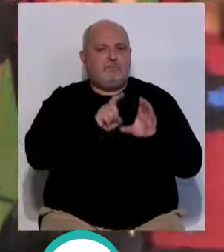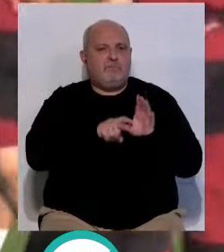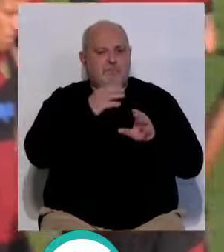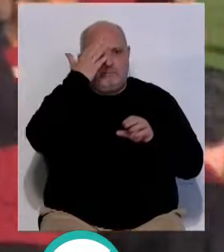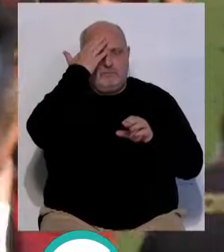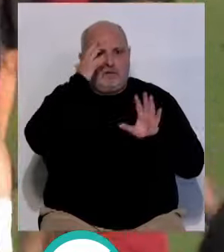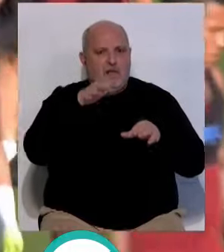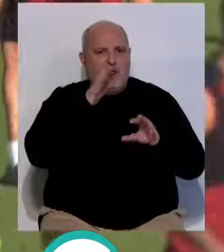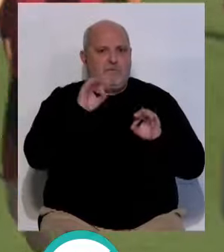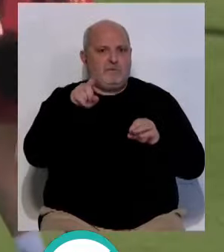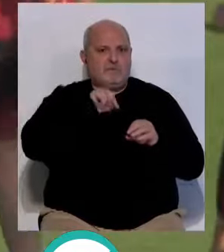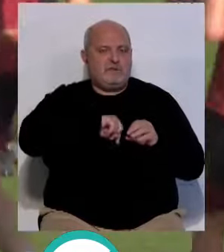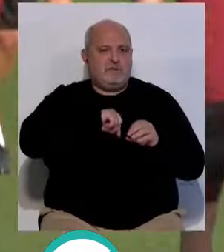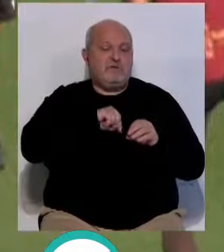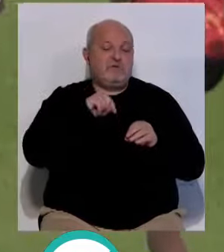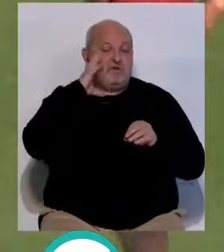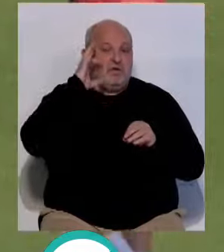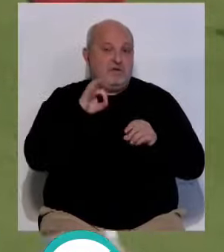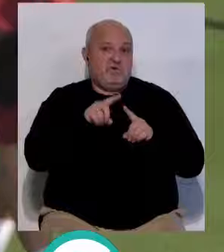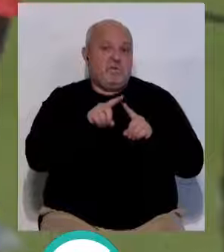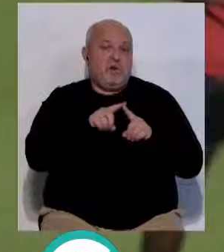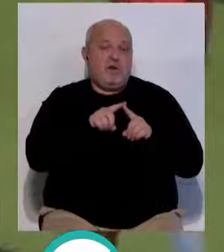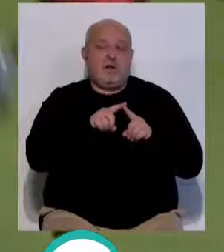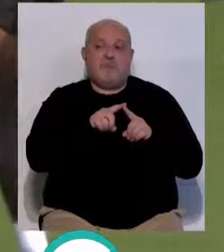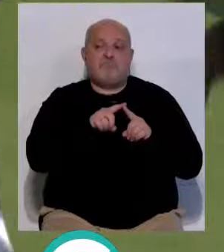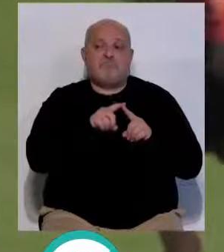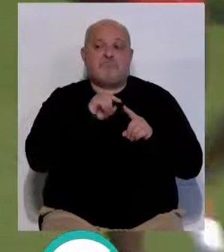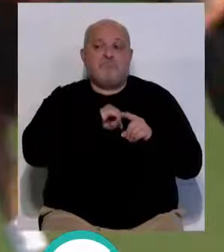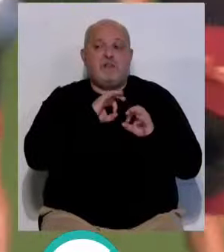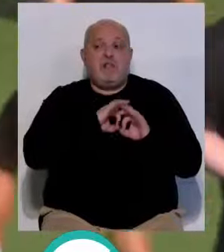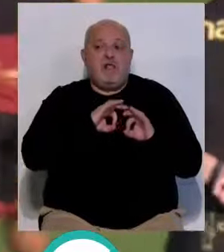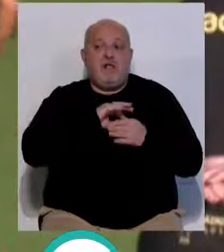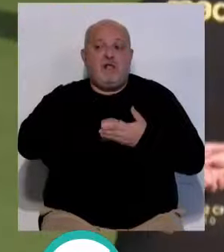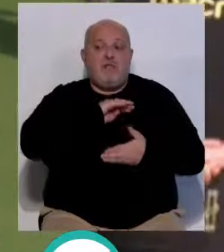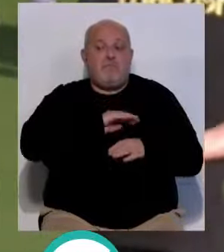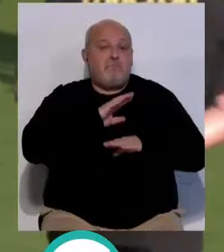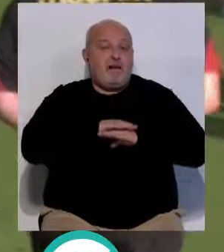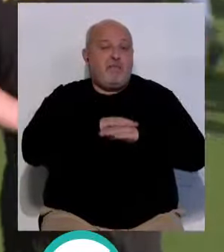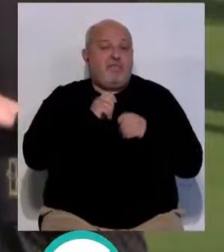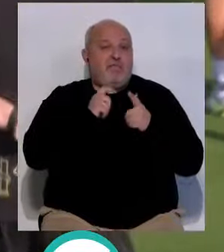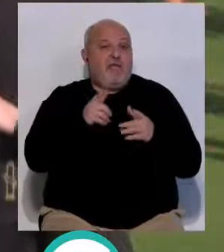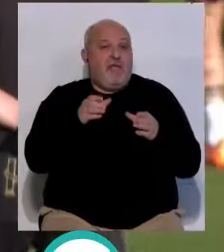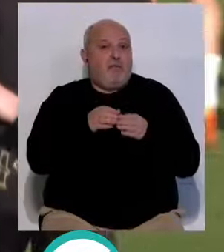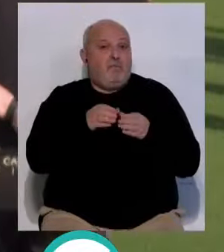Cádiz ahora mismo yo creo que si él no no sintiera que está capacitado Para aportar algo al equipo